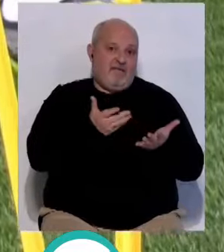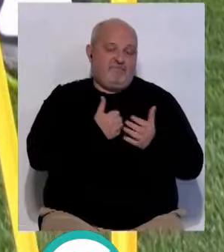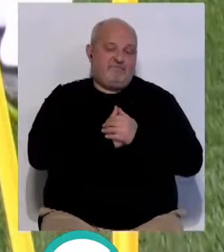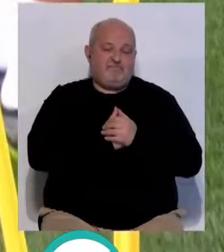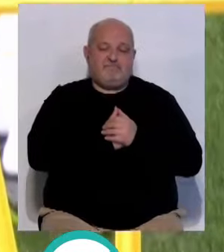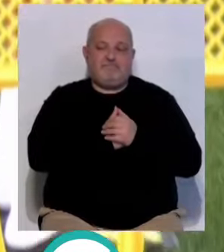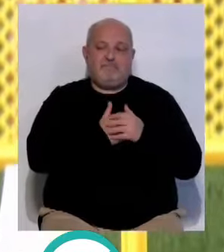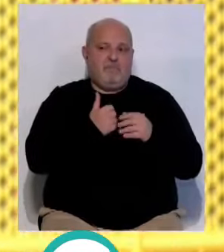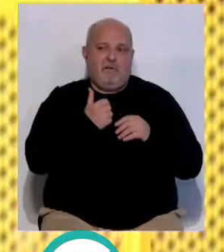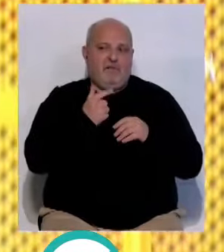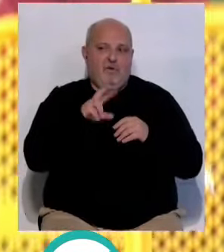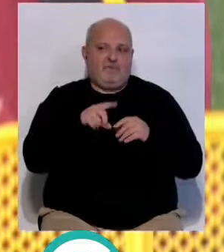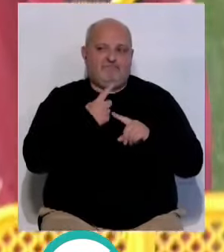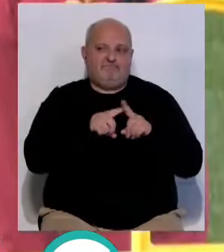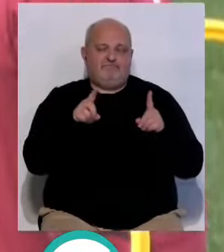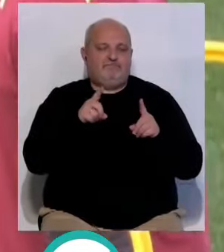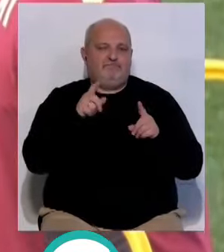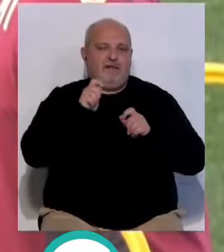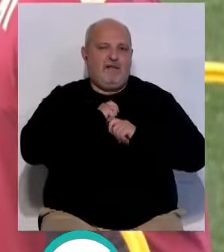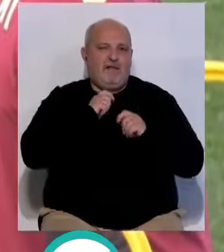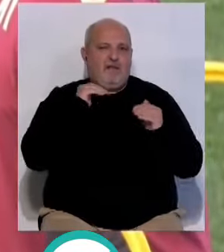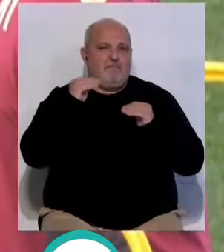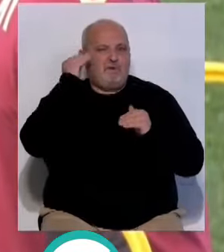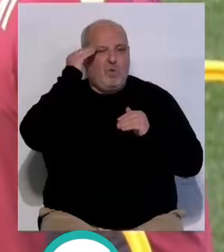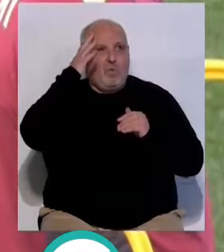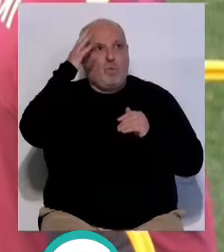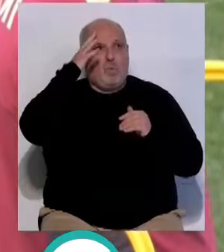muy lejos de esa versión yo creo que nos venimos arriba en su día lo digo sinceramente yo creo que